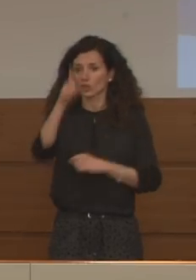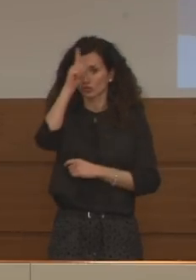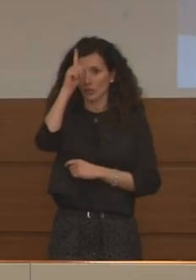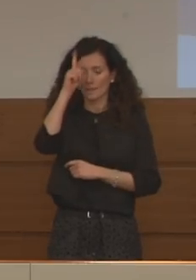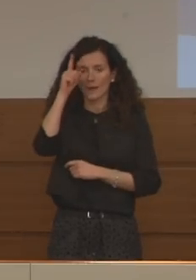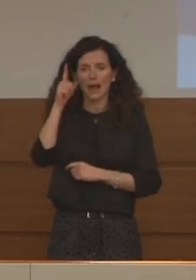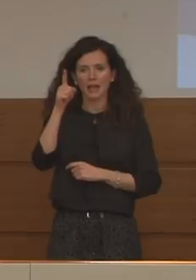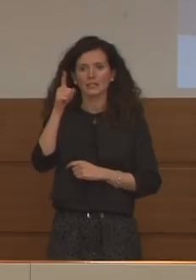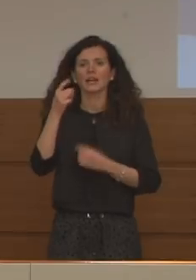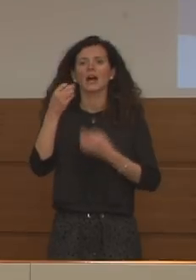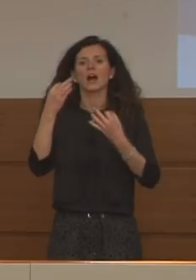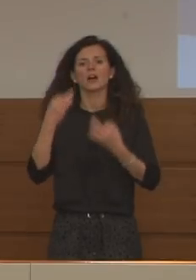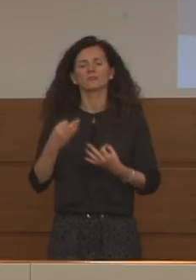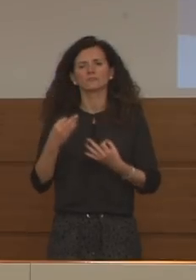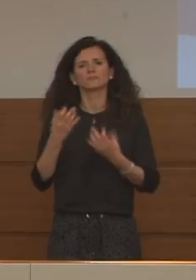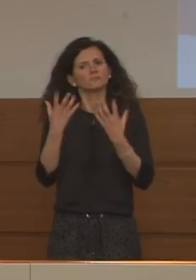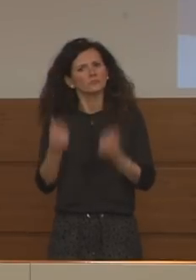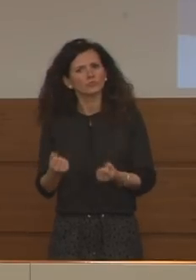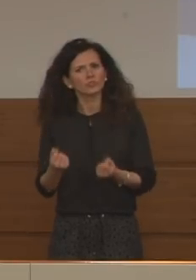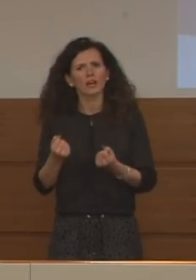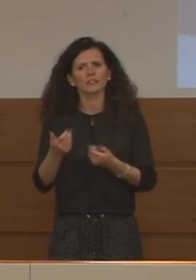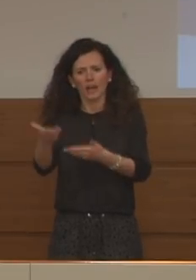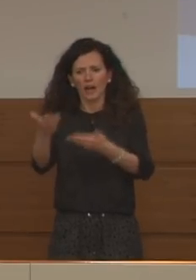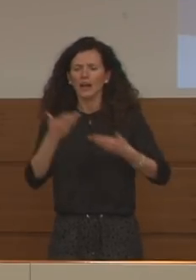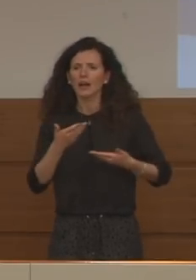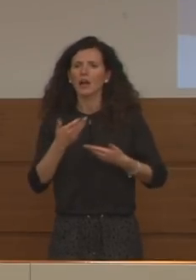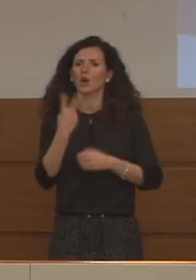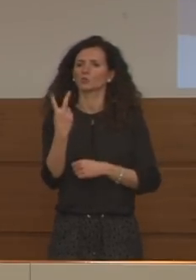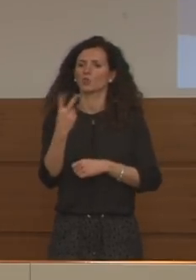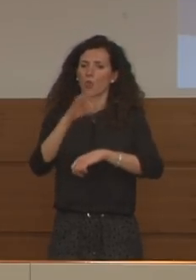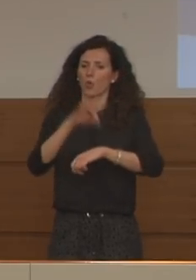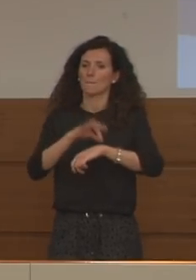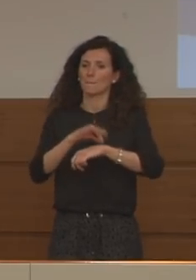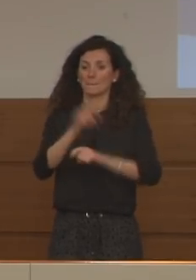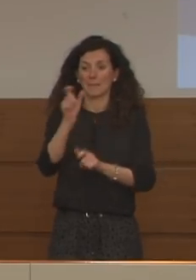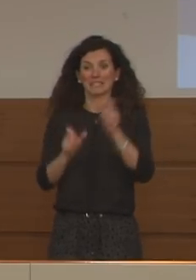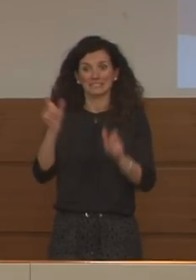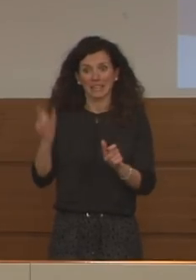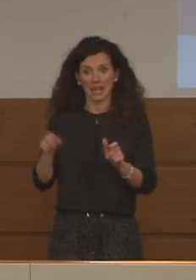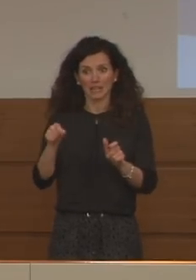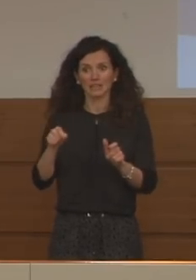partendo adesso, dovrebbe accogliere un numero complessivo di otto pazienti